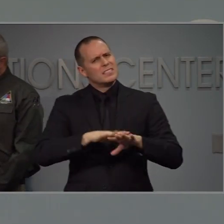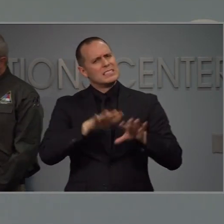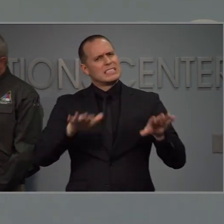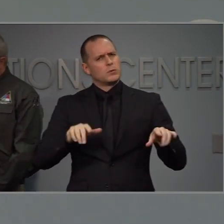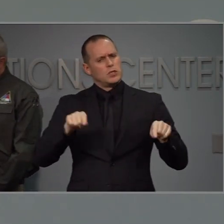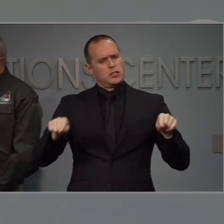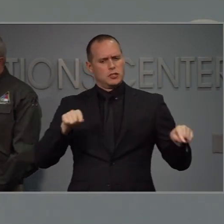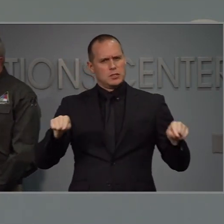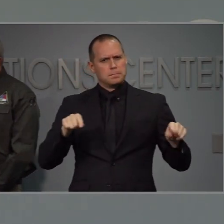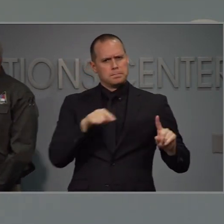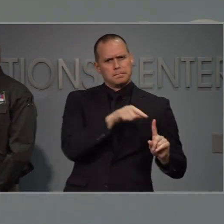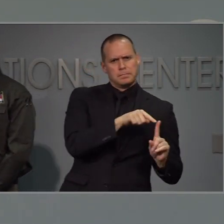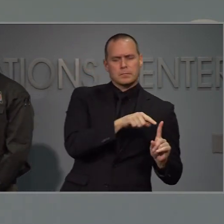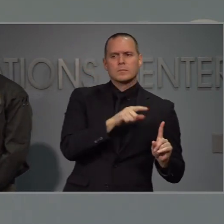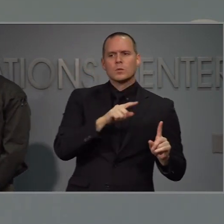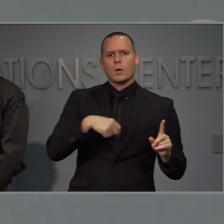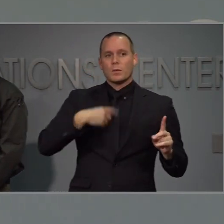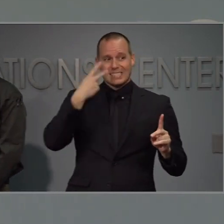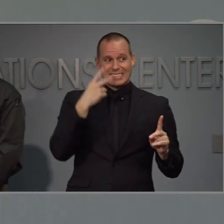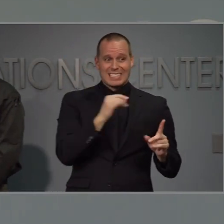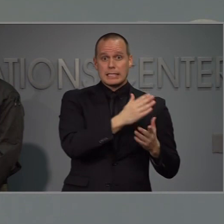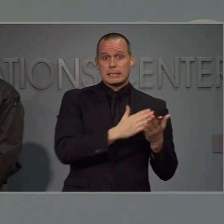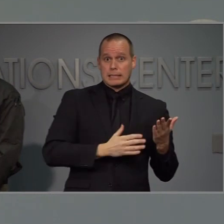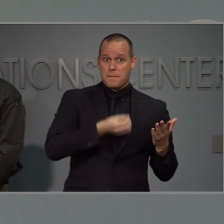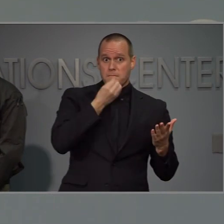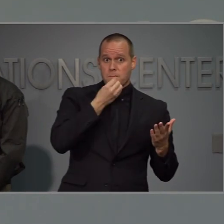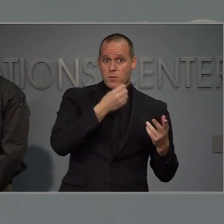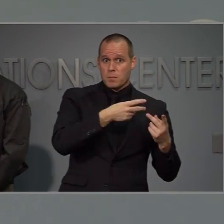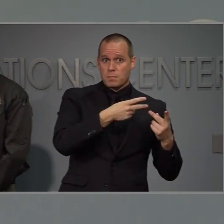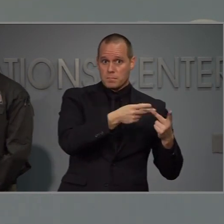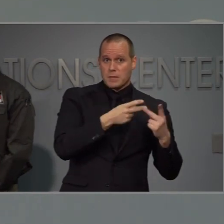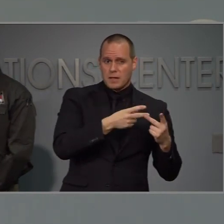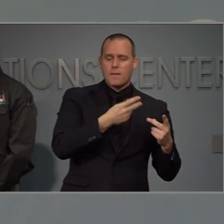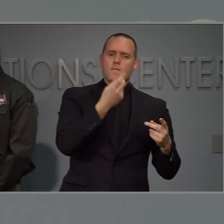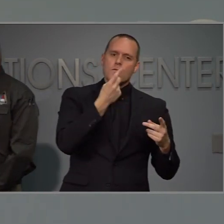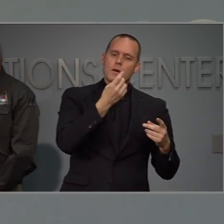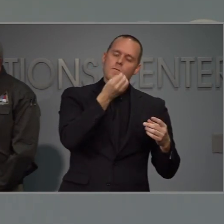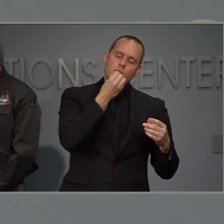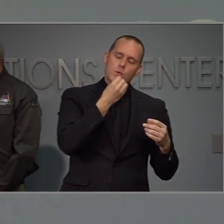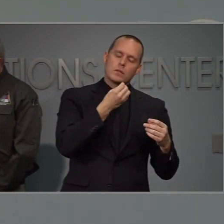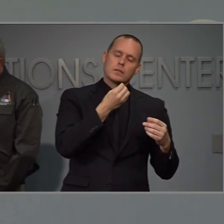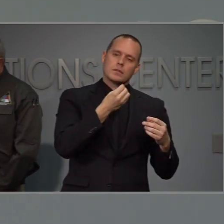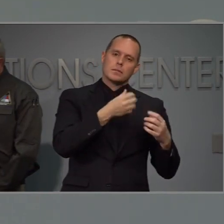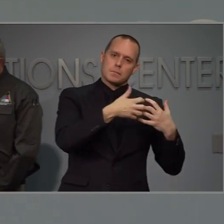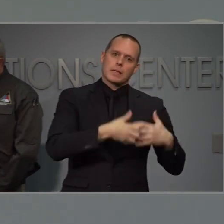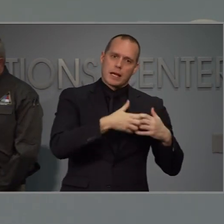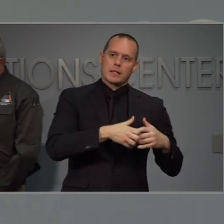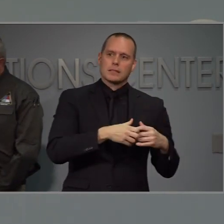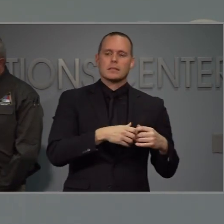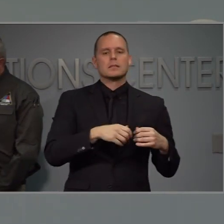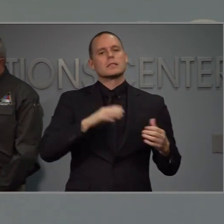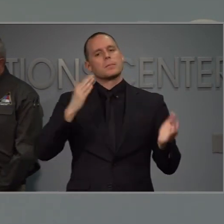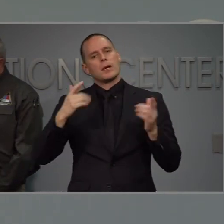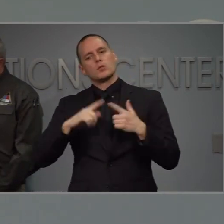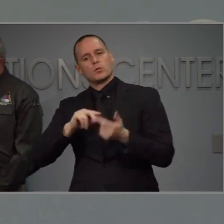prestando atención lo más que podamos, y queremos distingue y